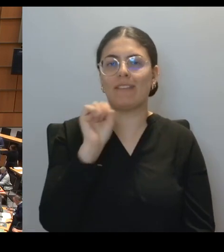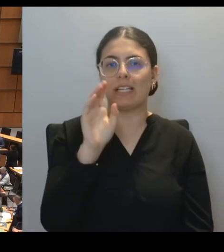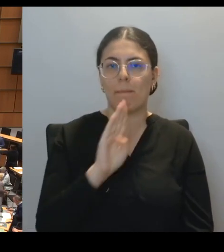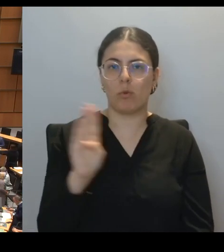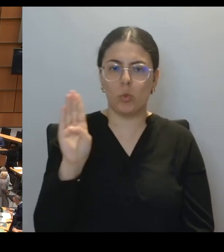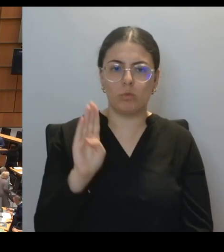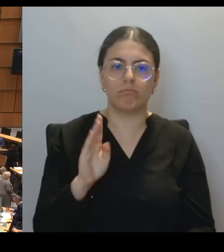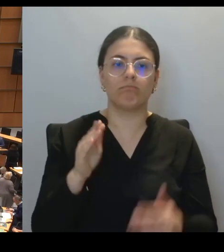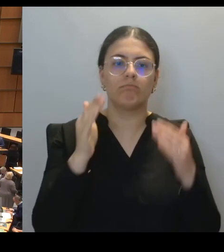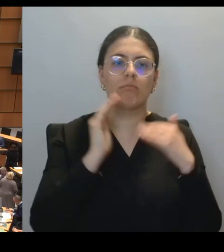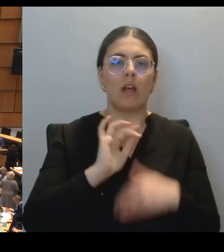Zala.